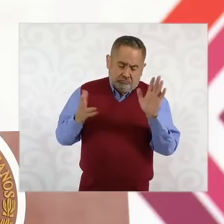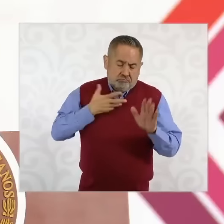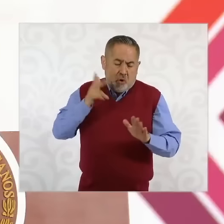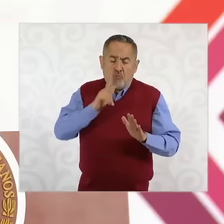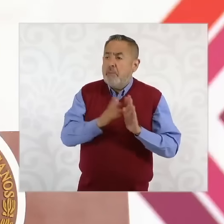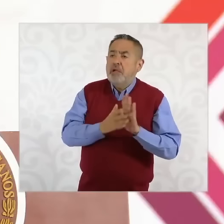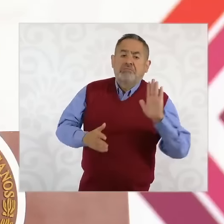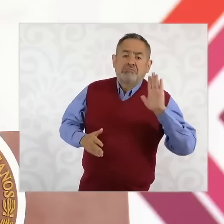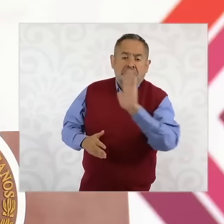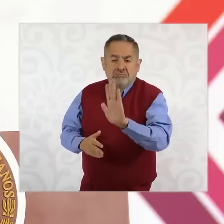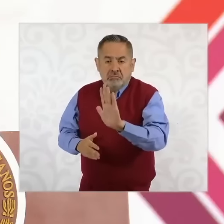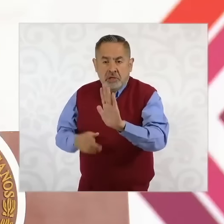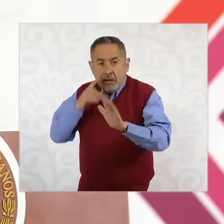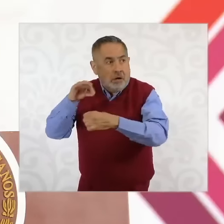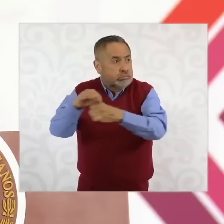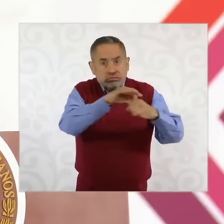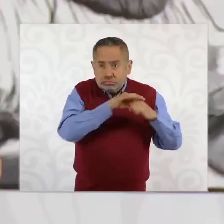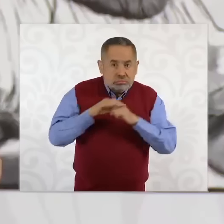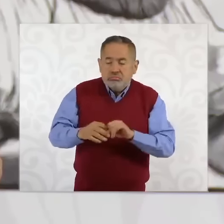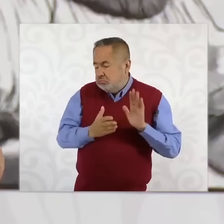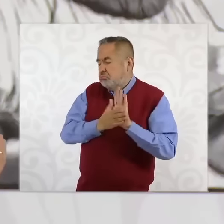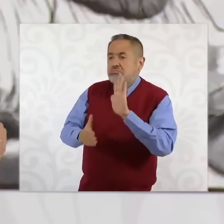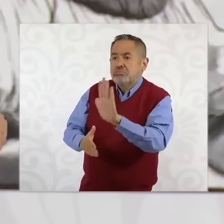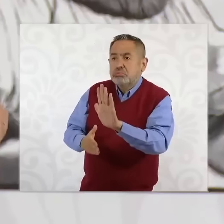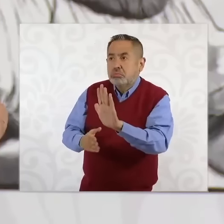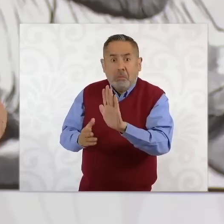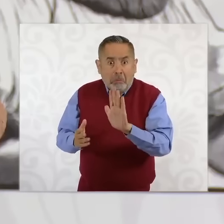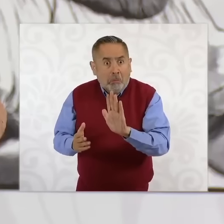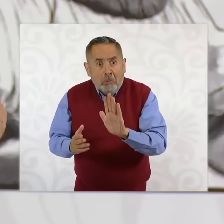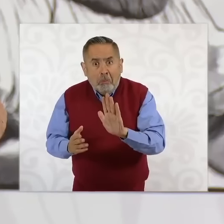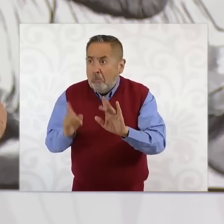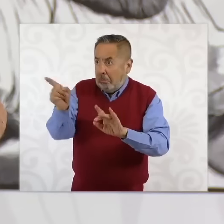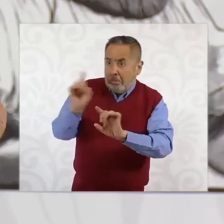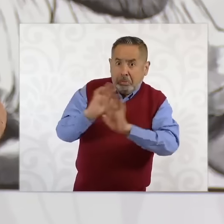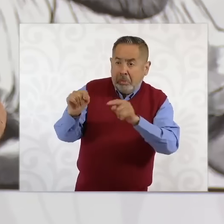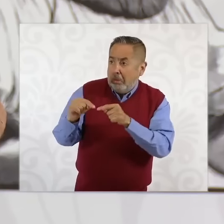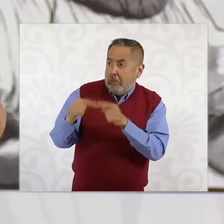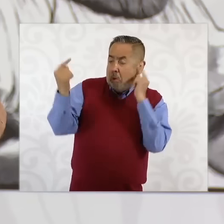la cantidad de votos que se necesitaban para ello eh no se cumplieron en el Congreso. Es